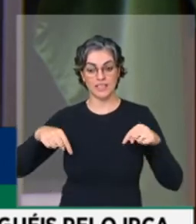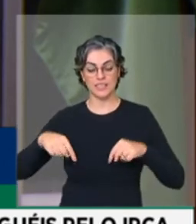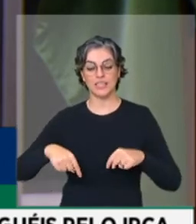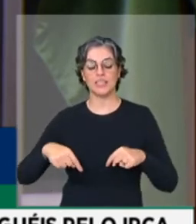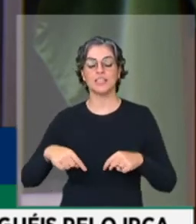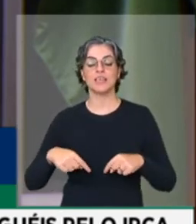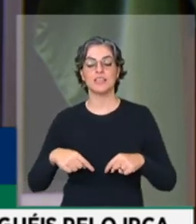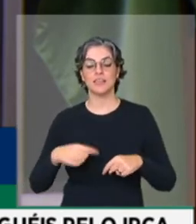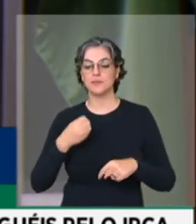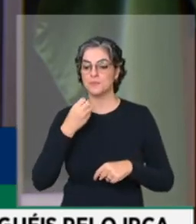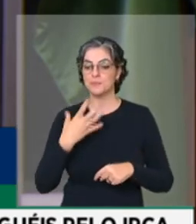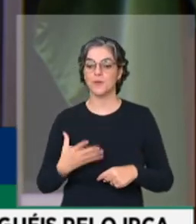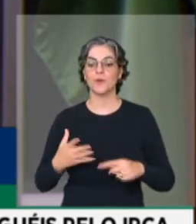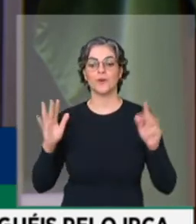AO NOSSO LADO A FELICIDADE DE